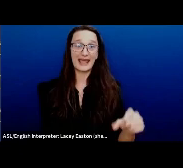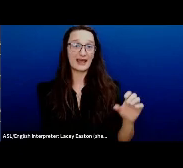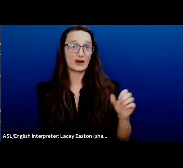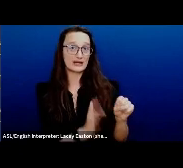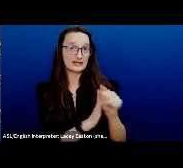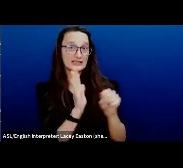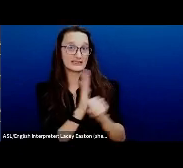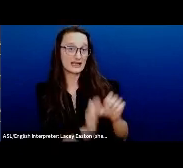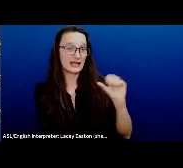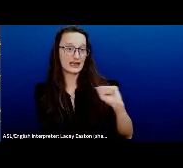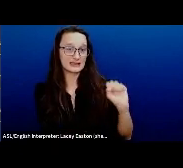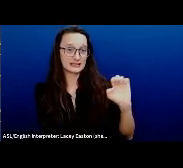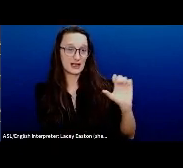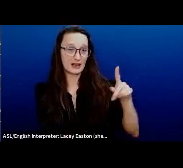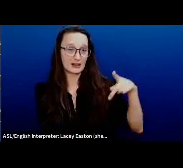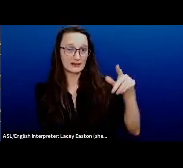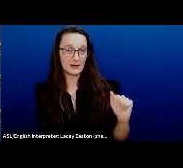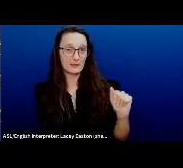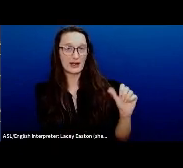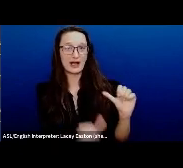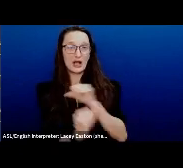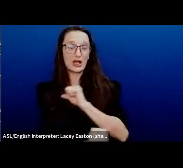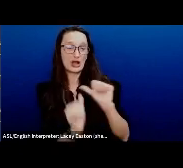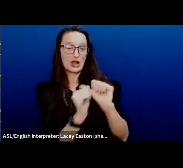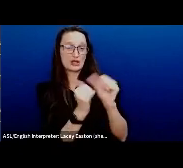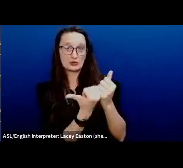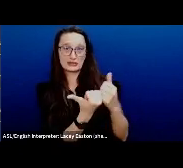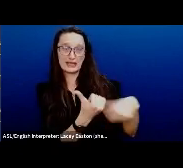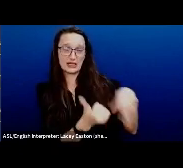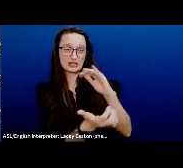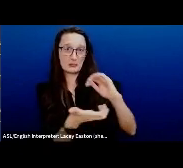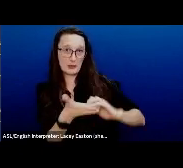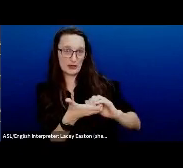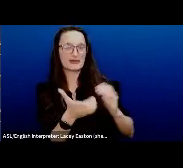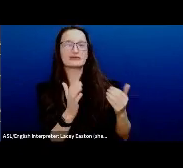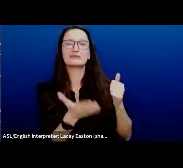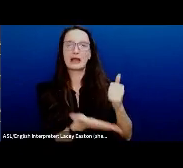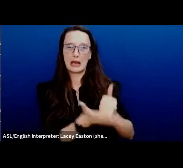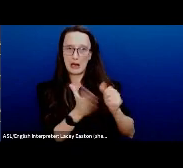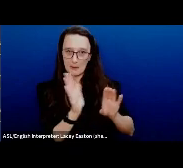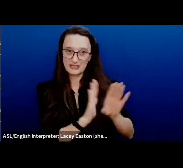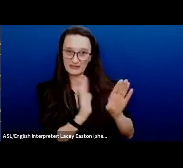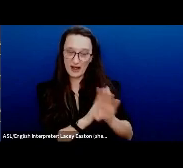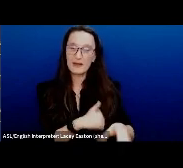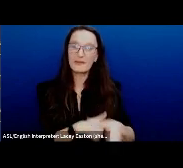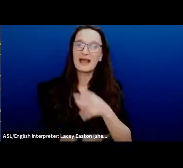esta serie de dos partes y un agradecimiento especial al Dr. Scott Turner, presidente de la asociación SELPA, por